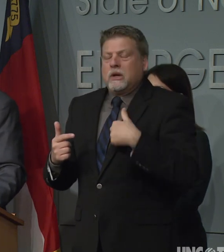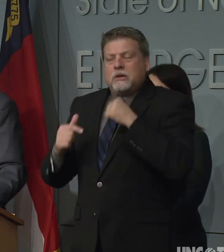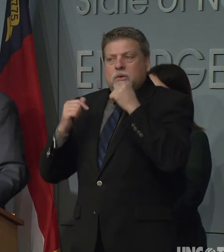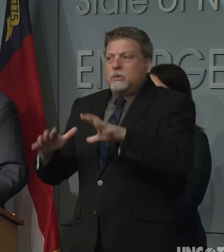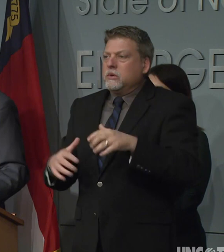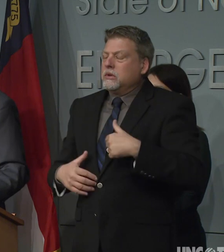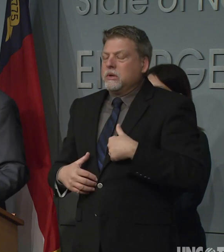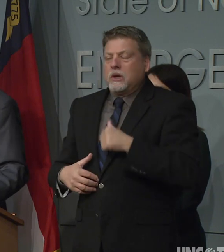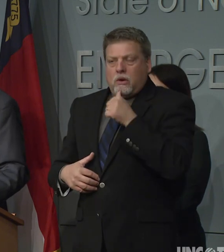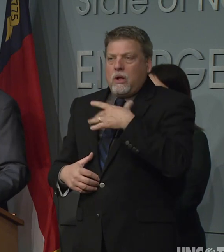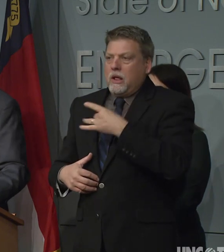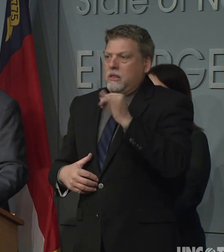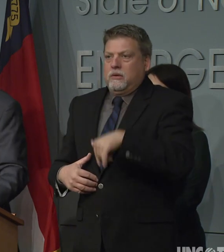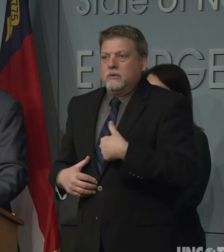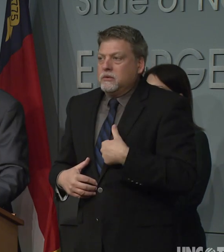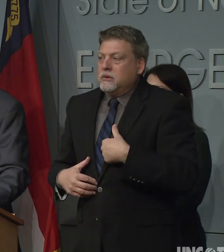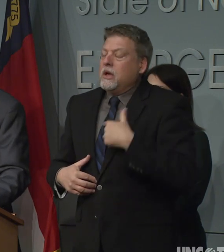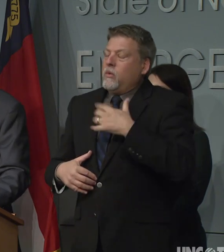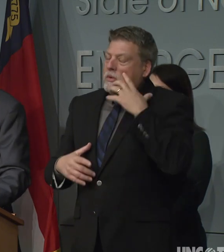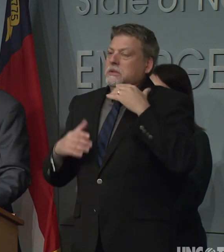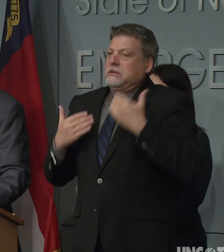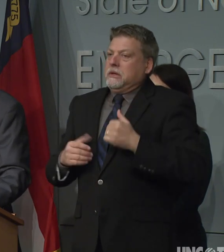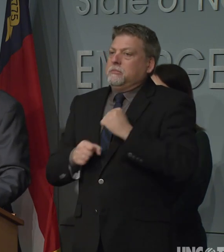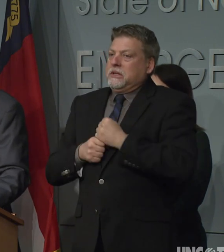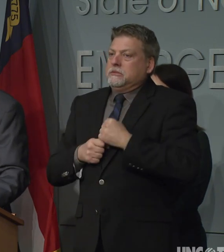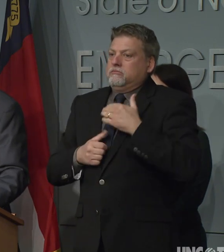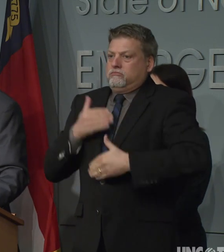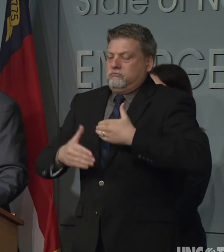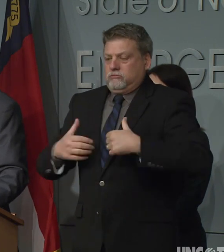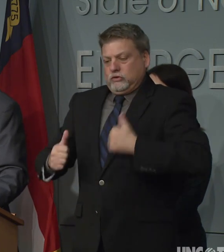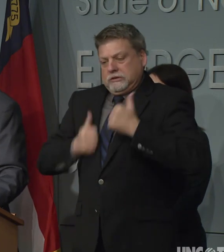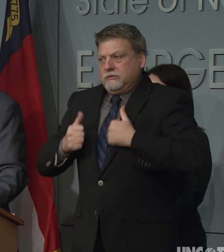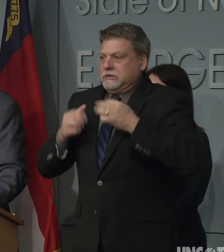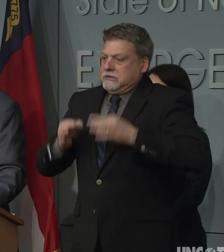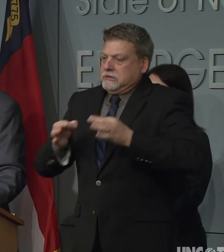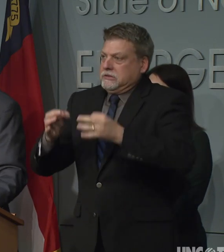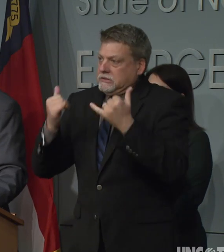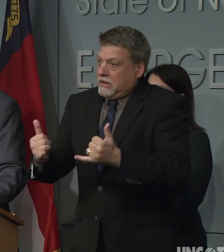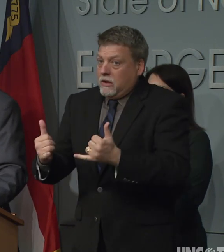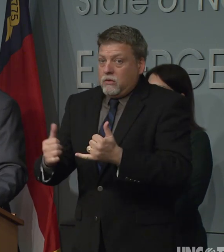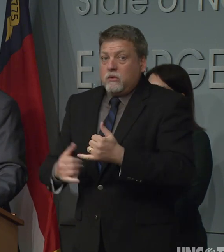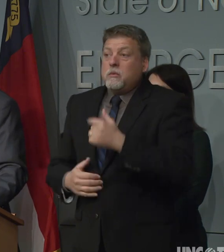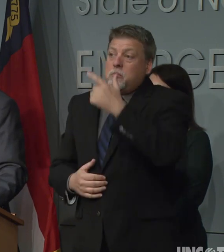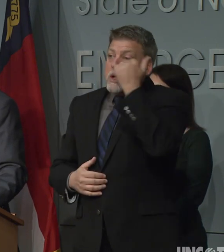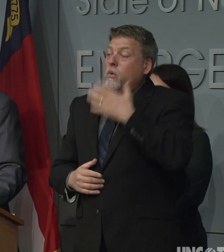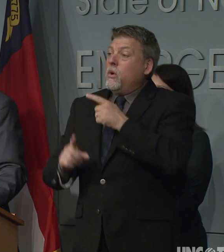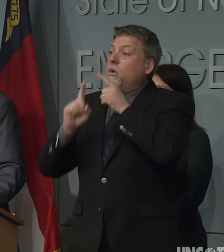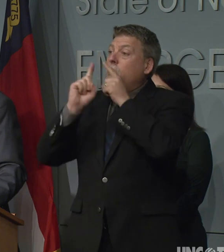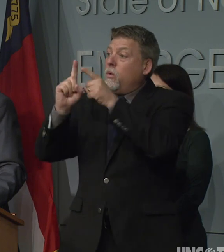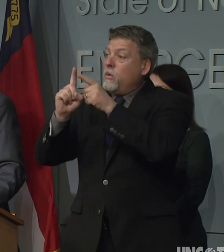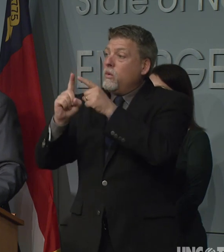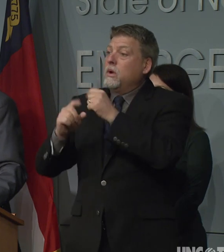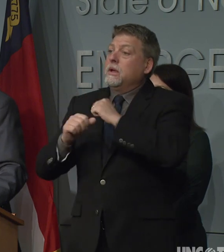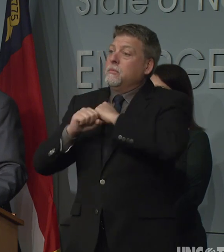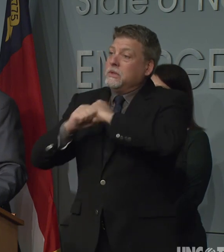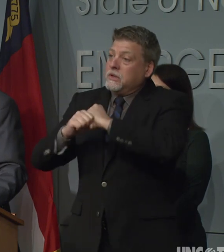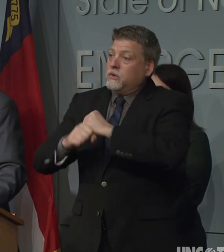lo que podamos para impedir que las personas se enfermen y asegurarnos que aquellos que estén enfermas reciban una